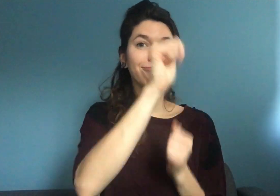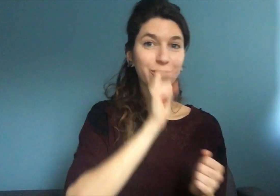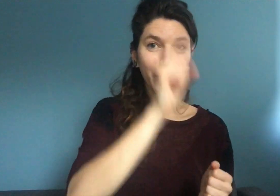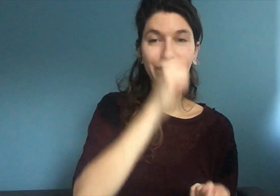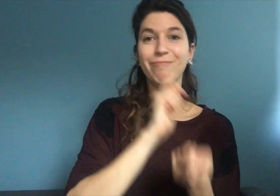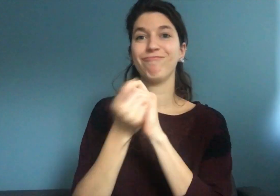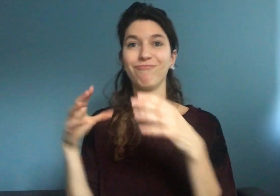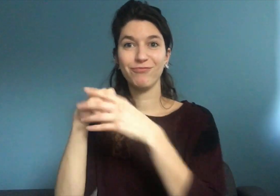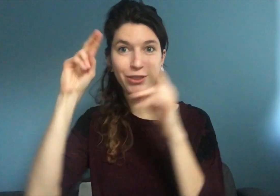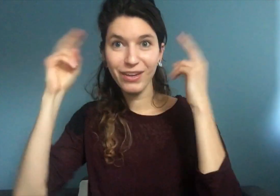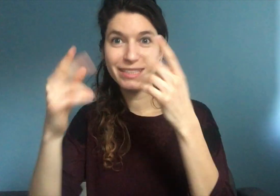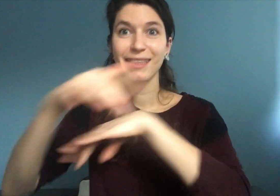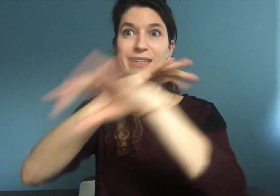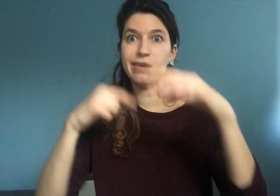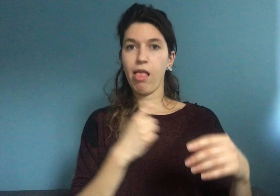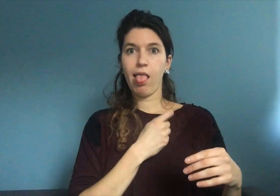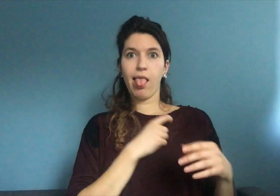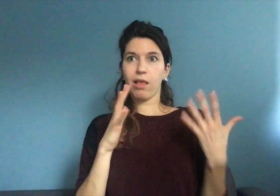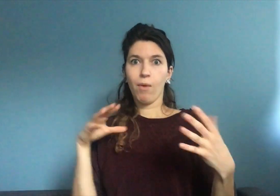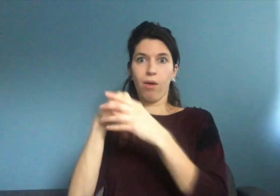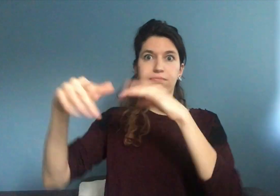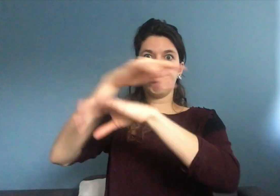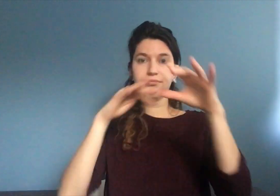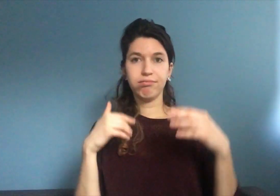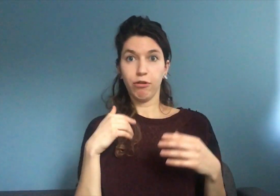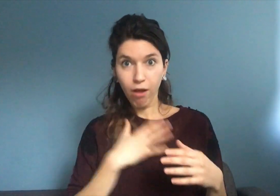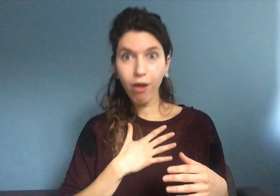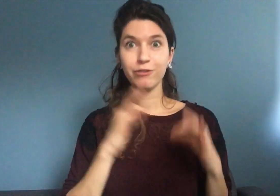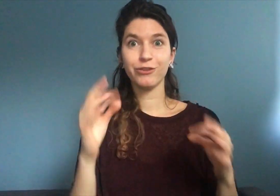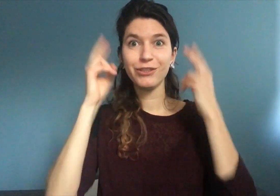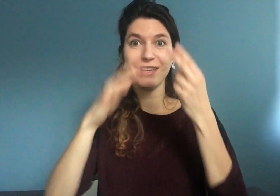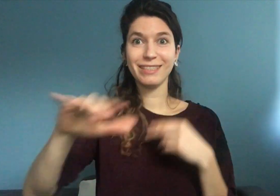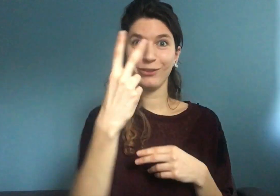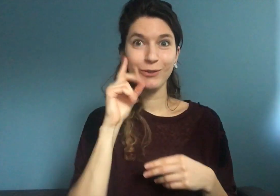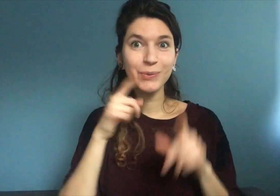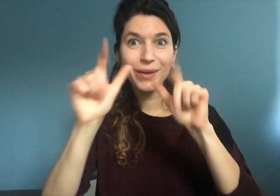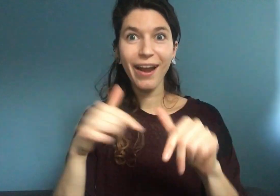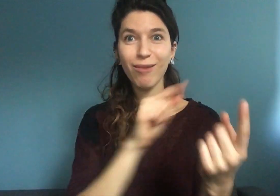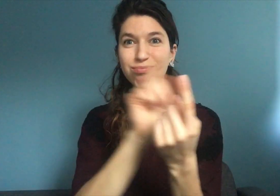Lors de mon entrée à l’université, j’appréhendais un peu mon intégration parmi les entendants et c’est alors que j’ai rencontré deux autres sourds étudiants.